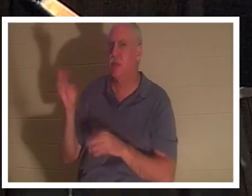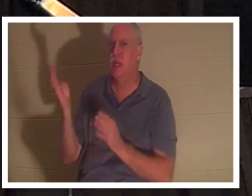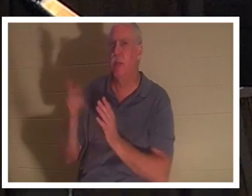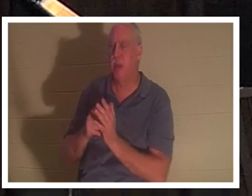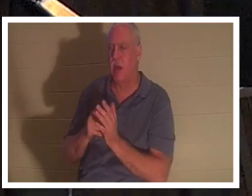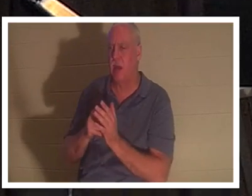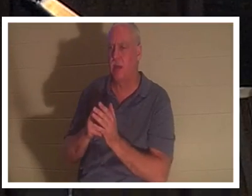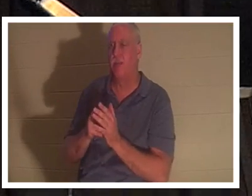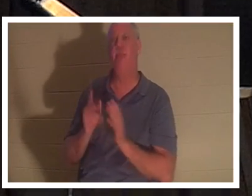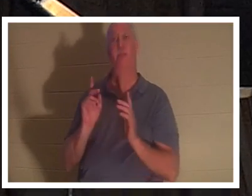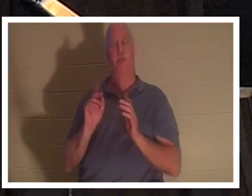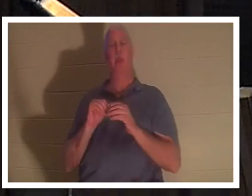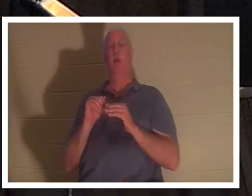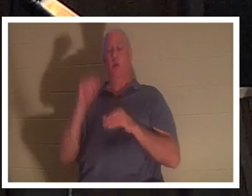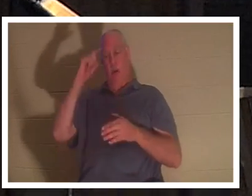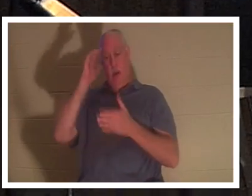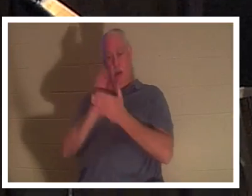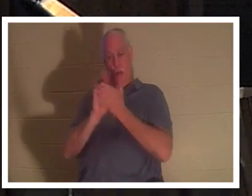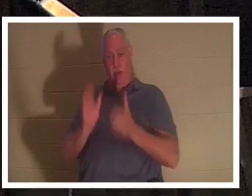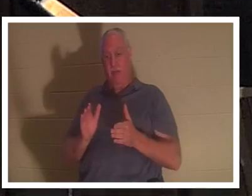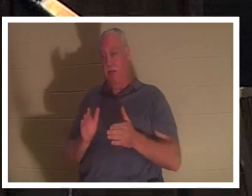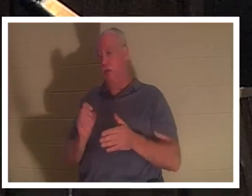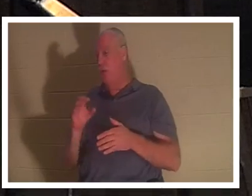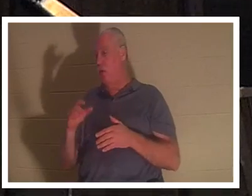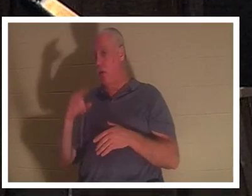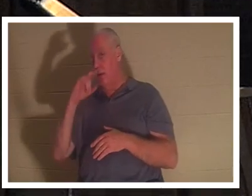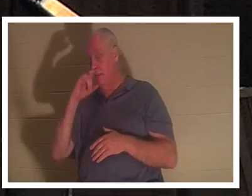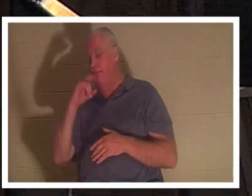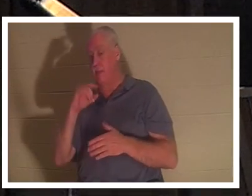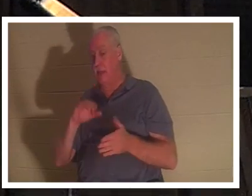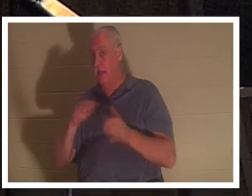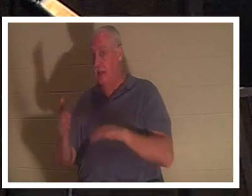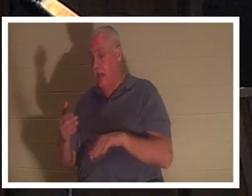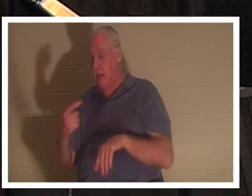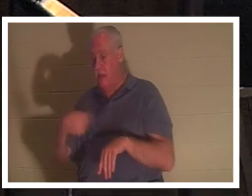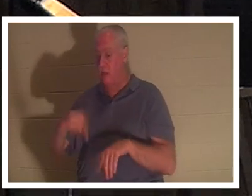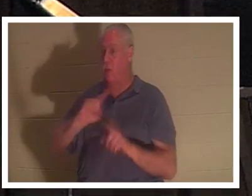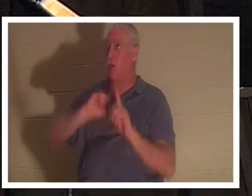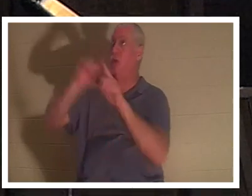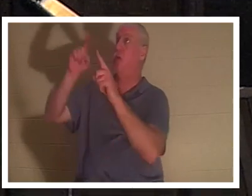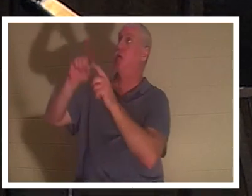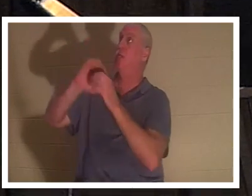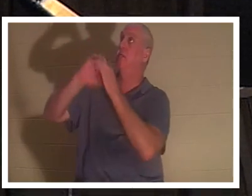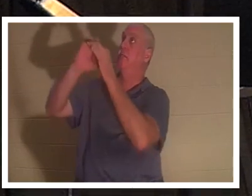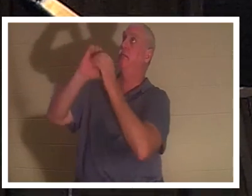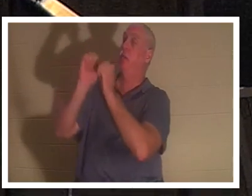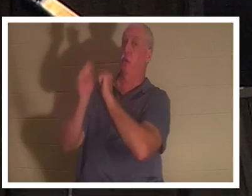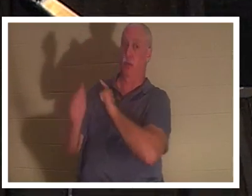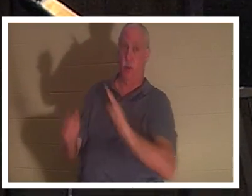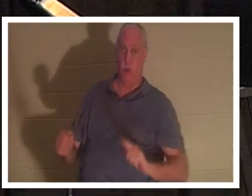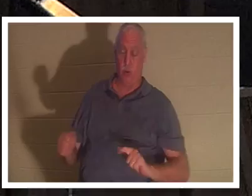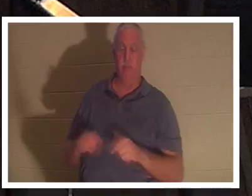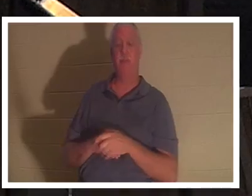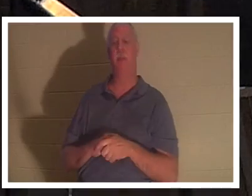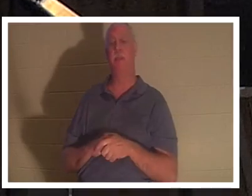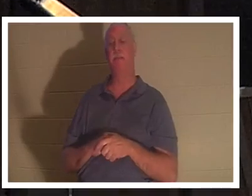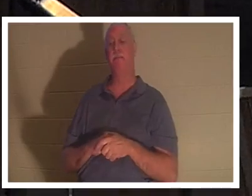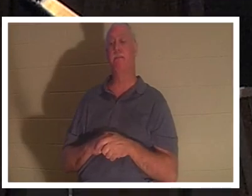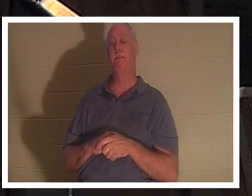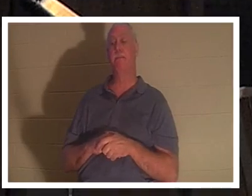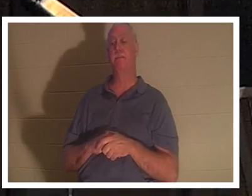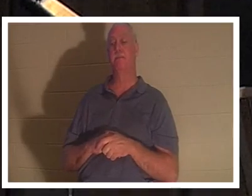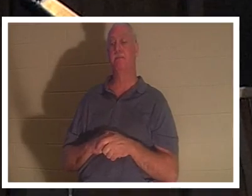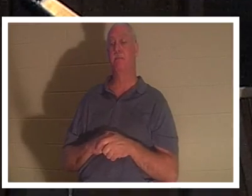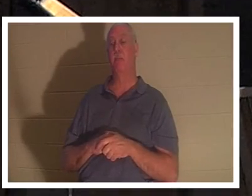или ребенок умирает, мы идем к Господу. Человек только мертв, по словам Господа Иисуса,